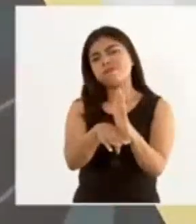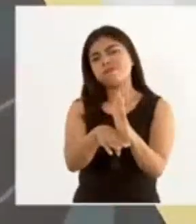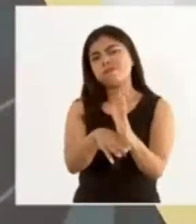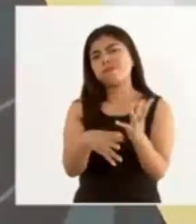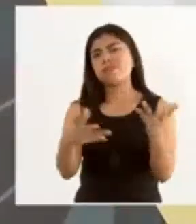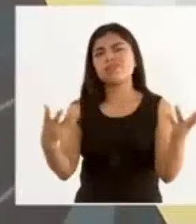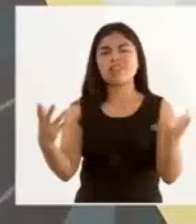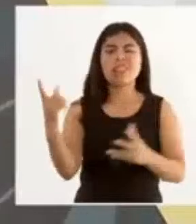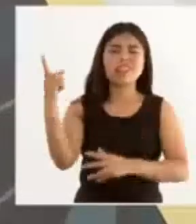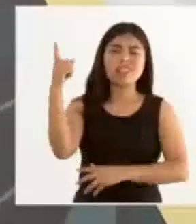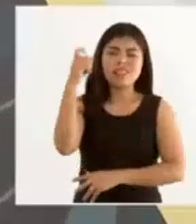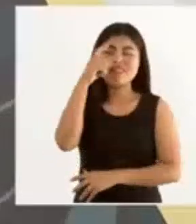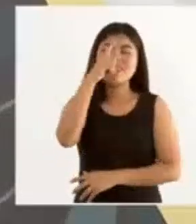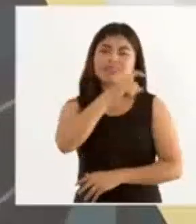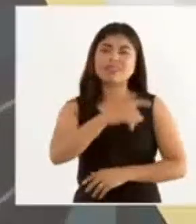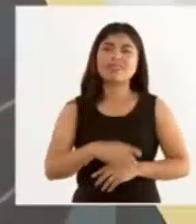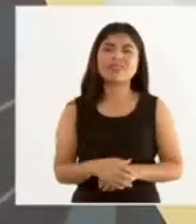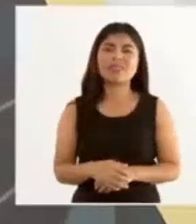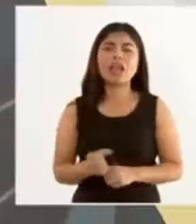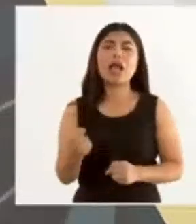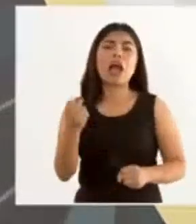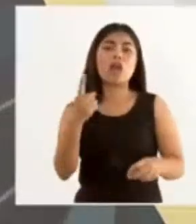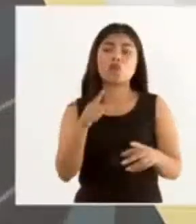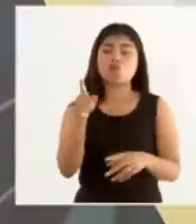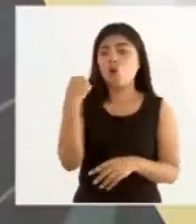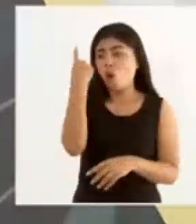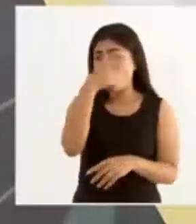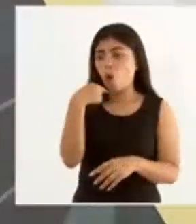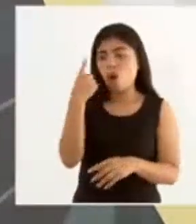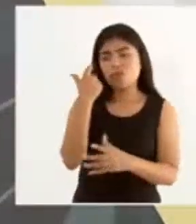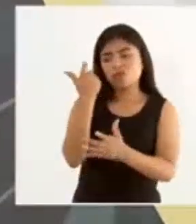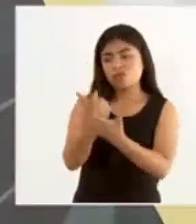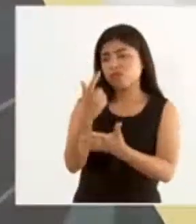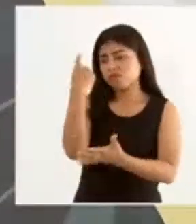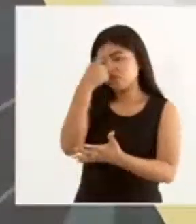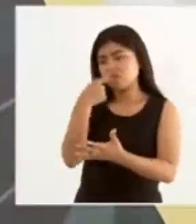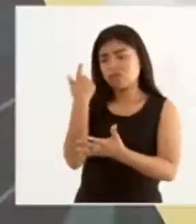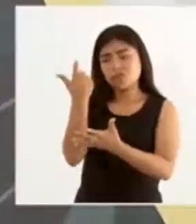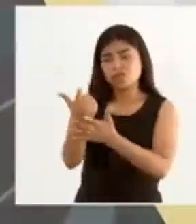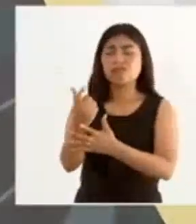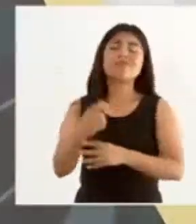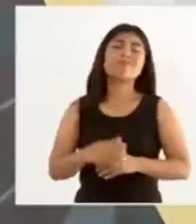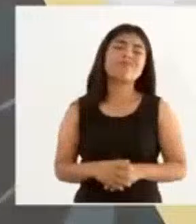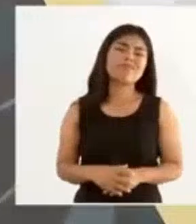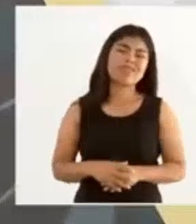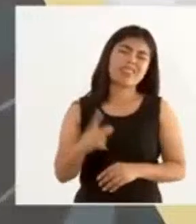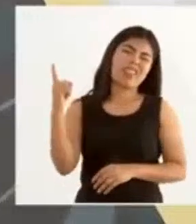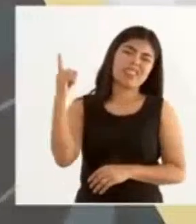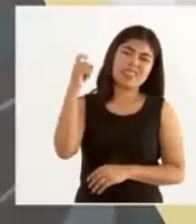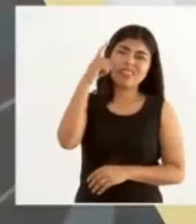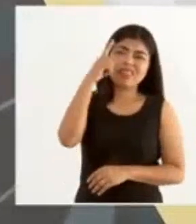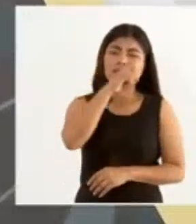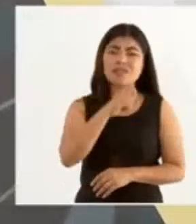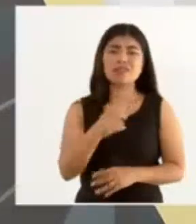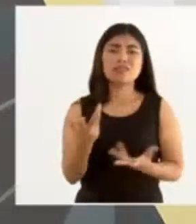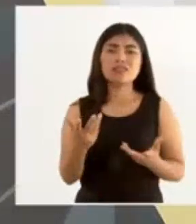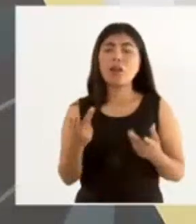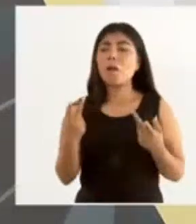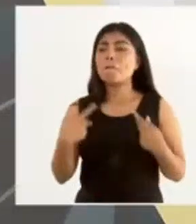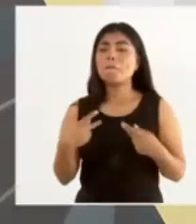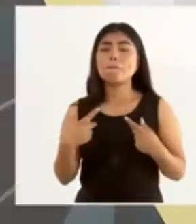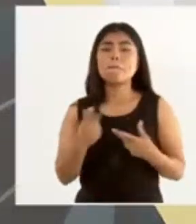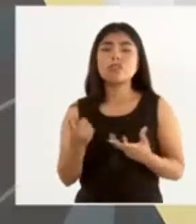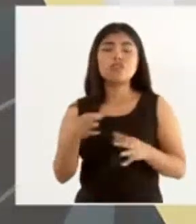contratados por honorarios como eventuales, sin la posibilidad de acceder a una base con esquemas